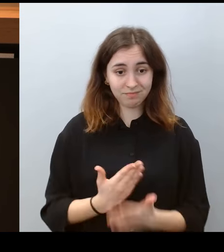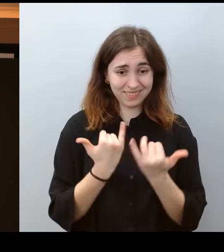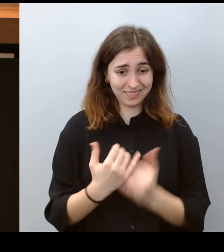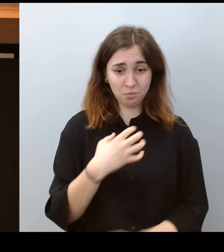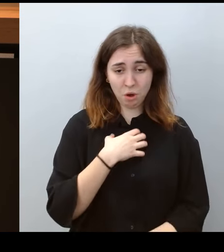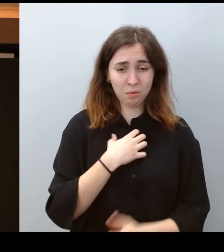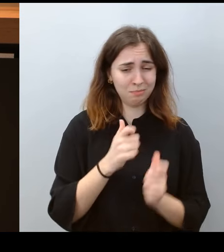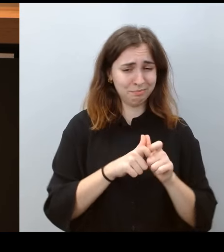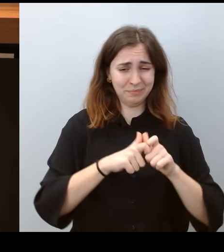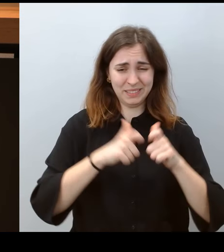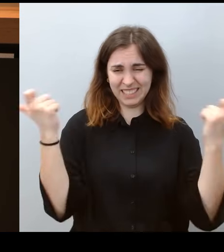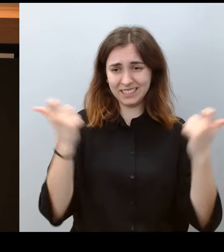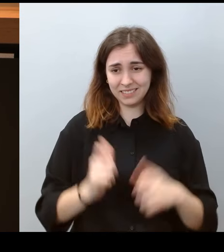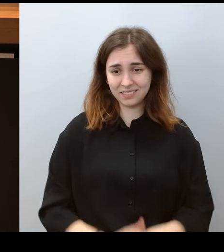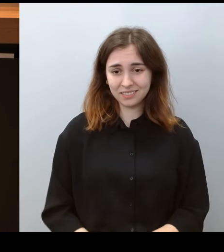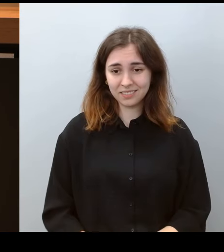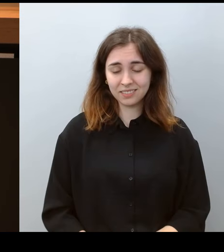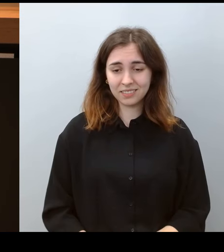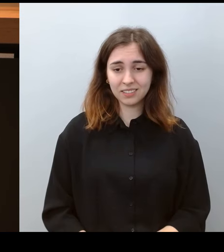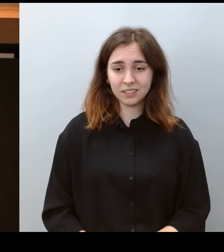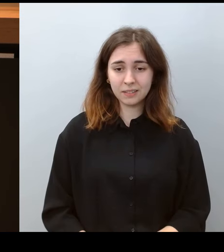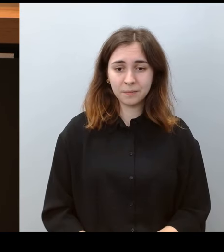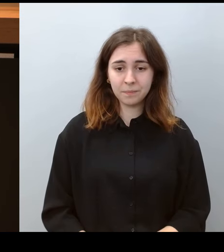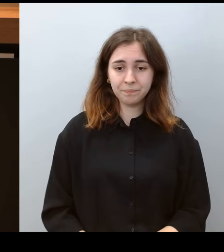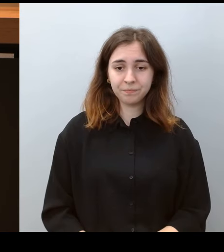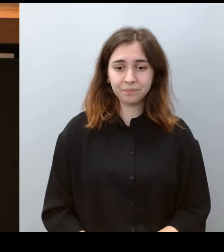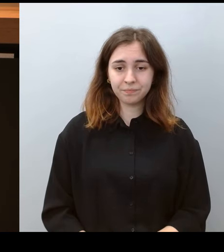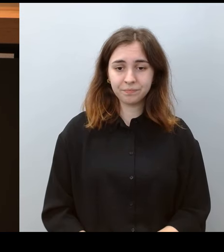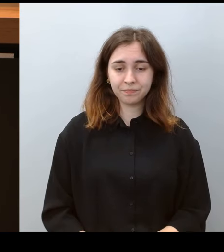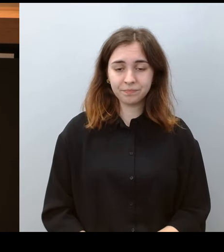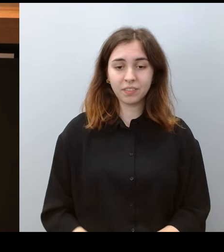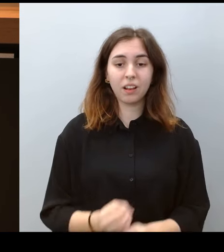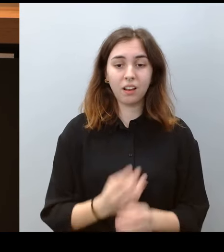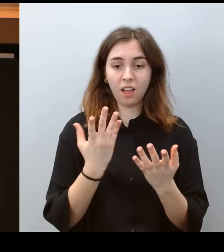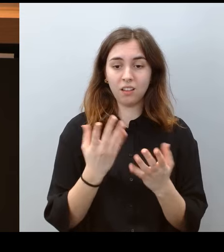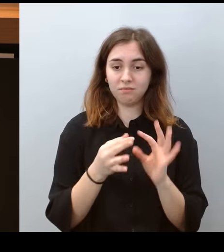Problem, was sowohl in den Bezirken als auch hier angegangen werden muss.